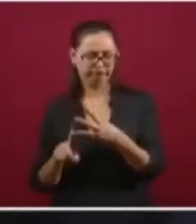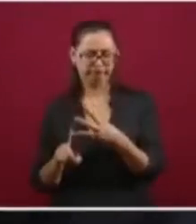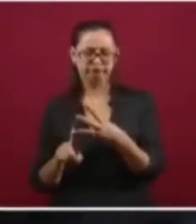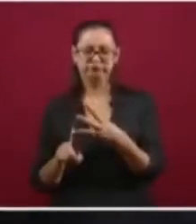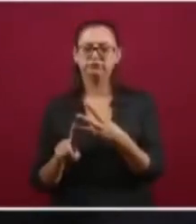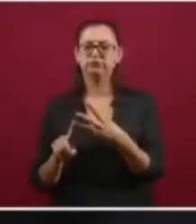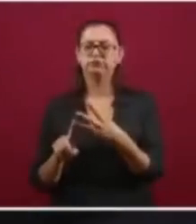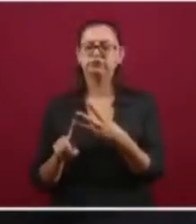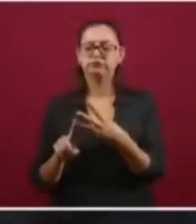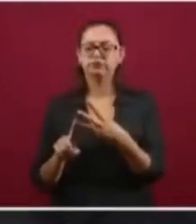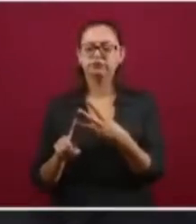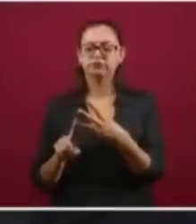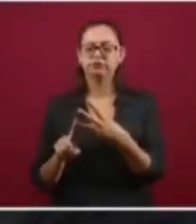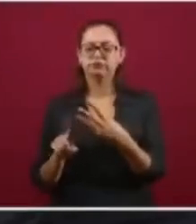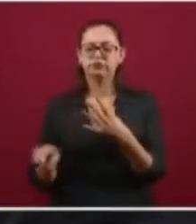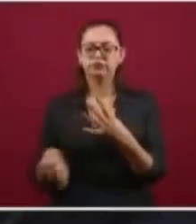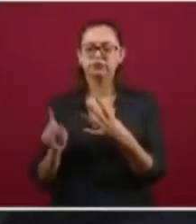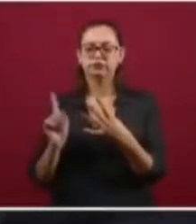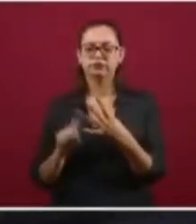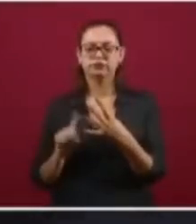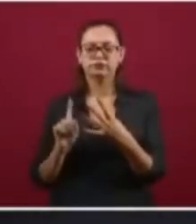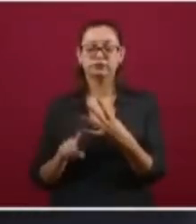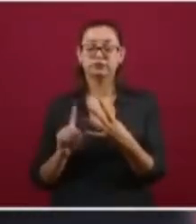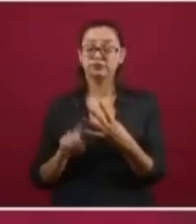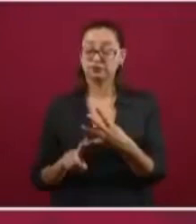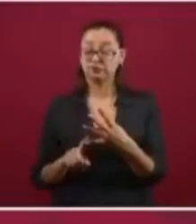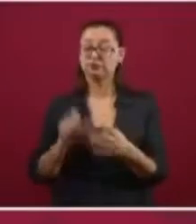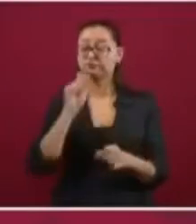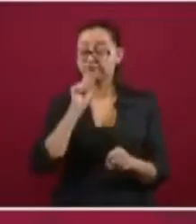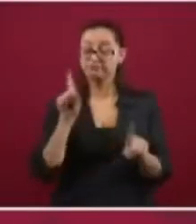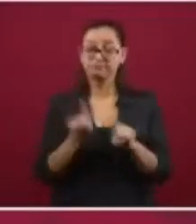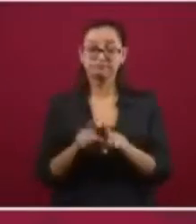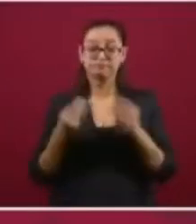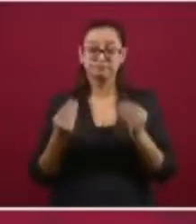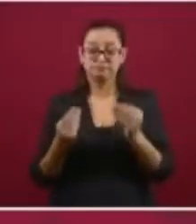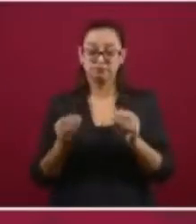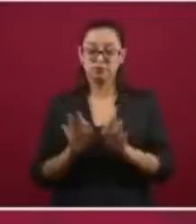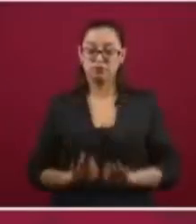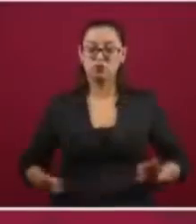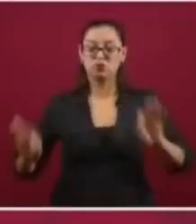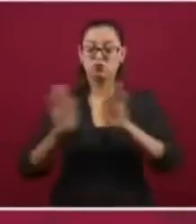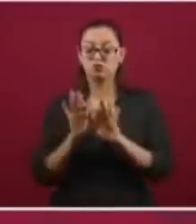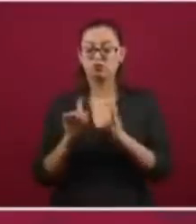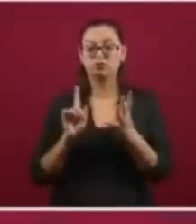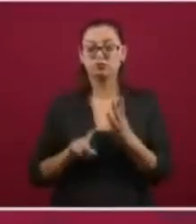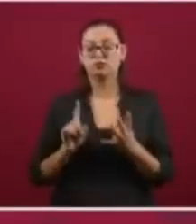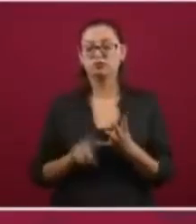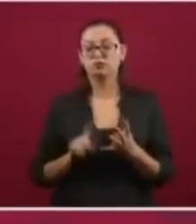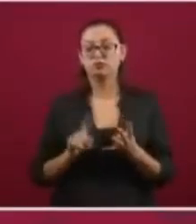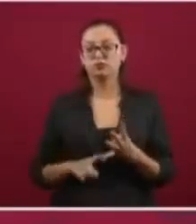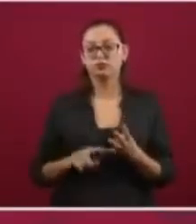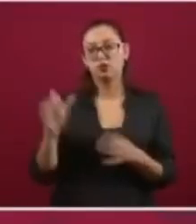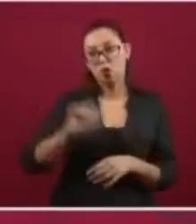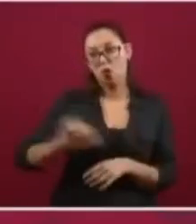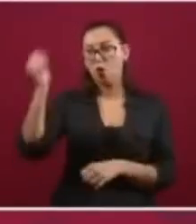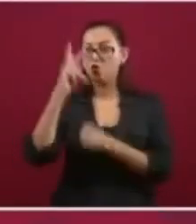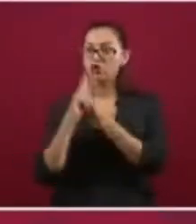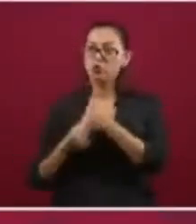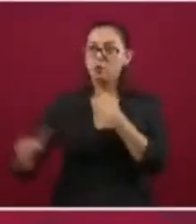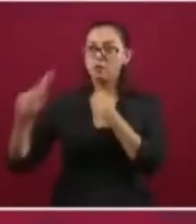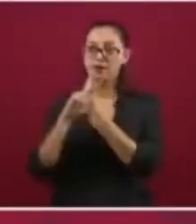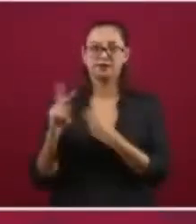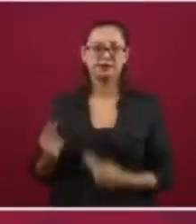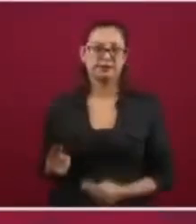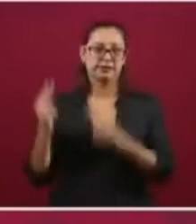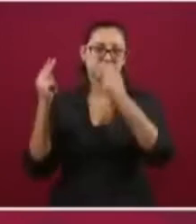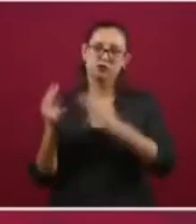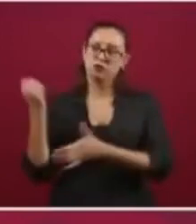Y un cuarto elemento muy importante es la inversión extranjera y el comercio exterior,